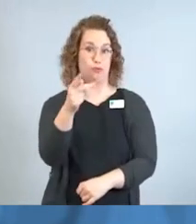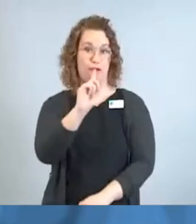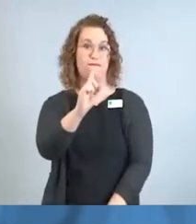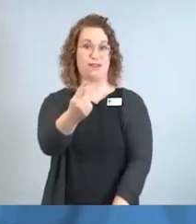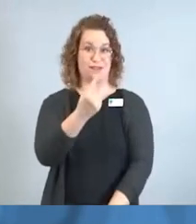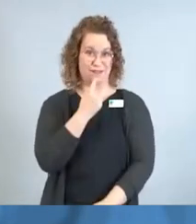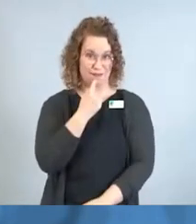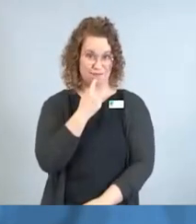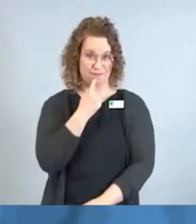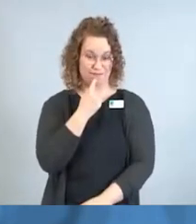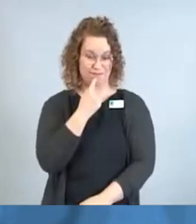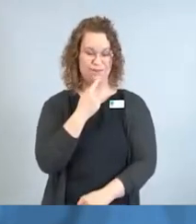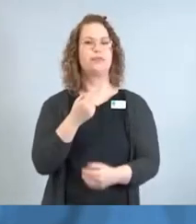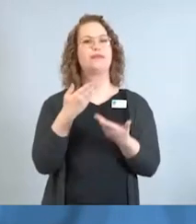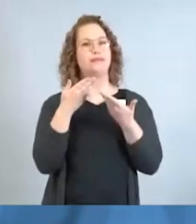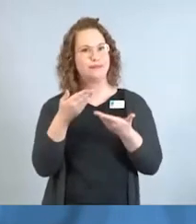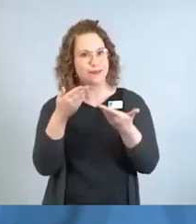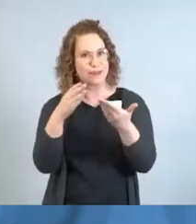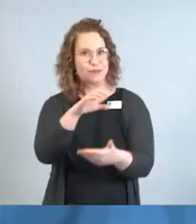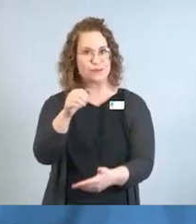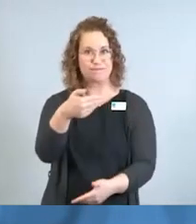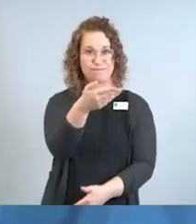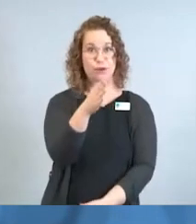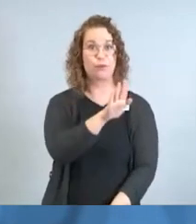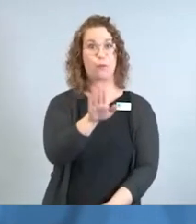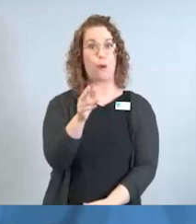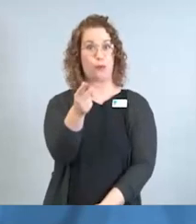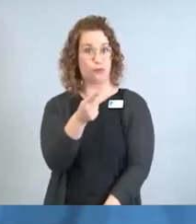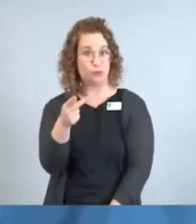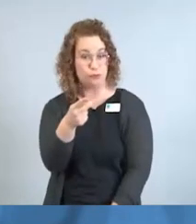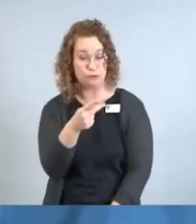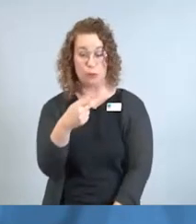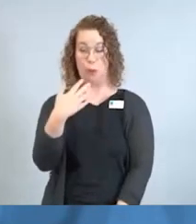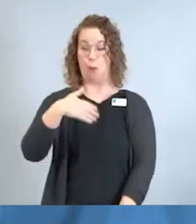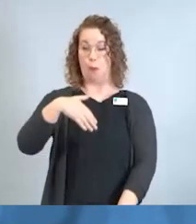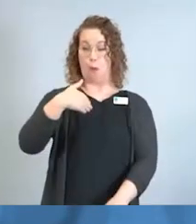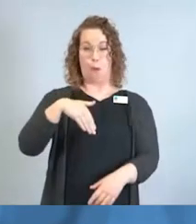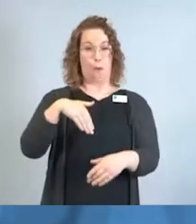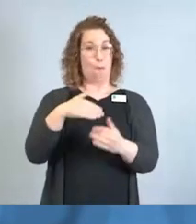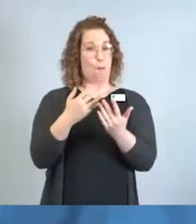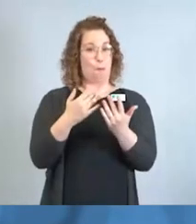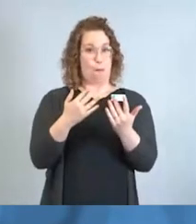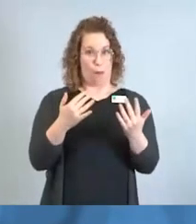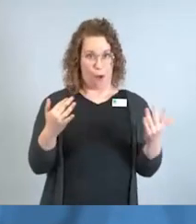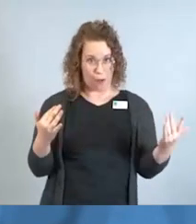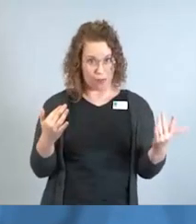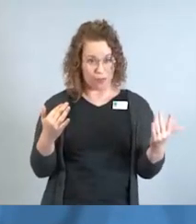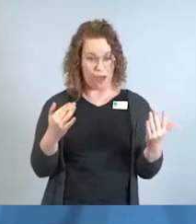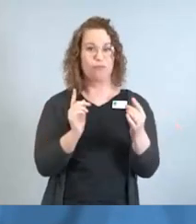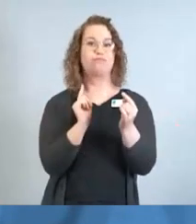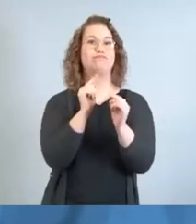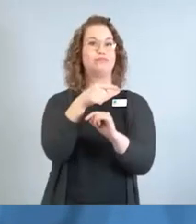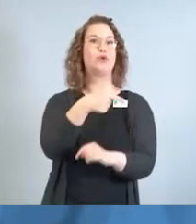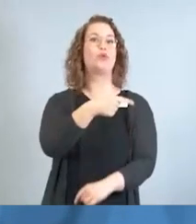Kiitos kaikista kysymyksistä. Niitä on tullut valtava määrä, yli 1600 kappaletta.